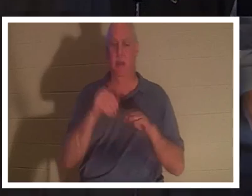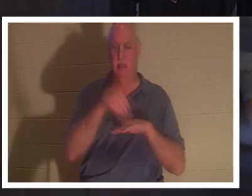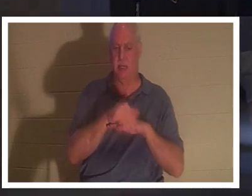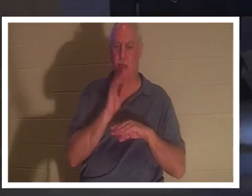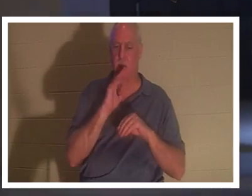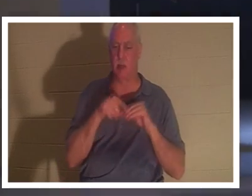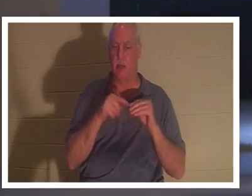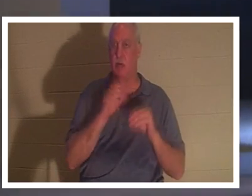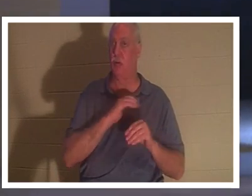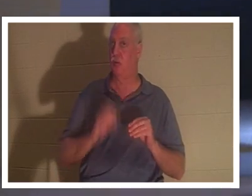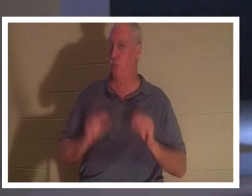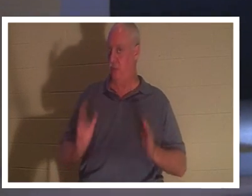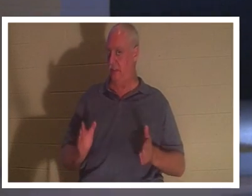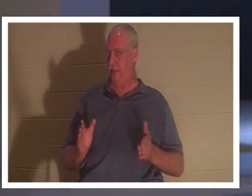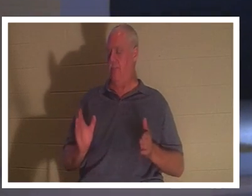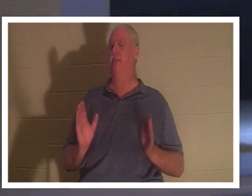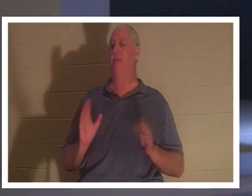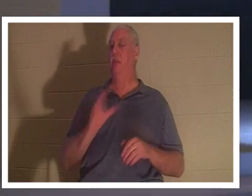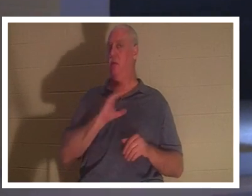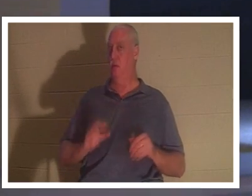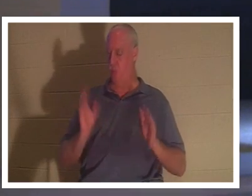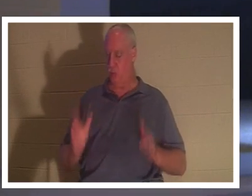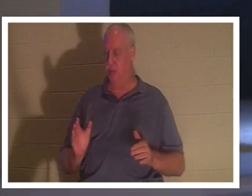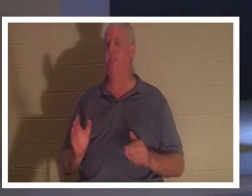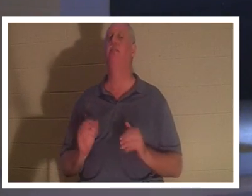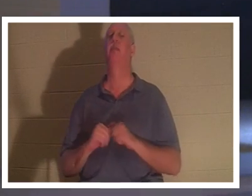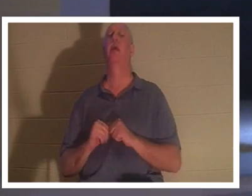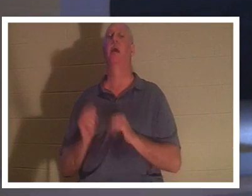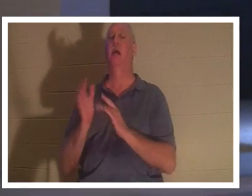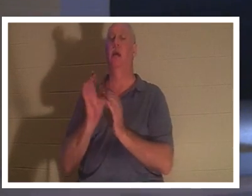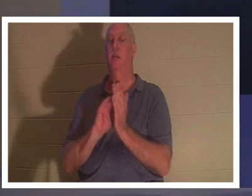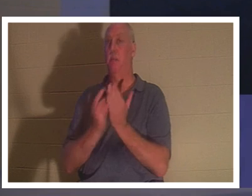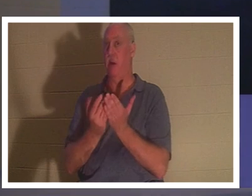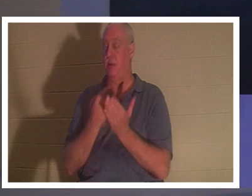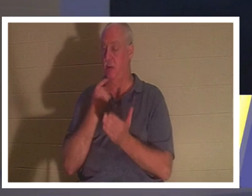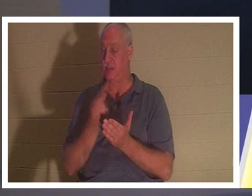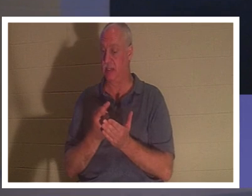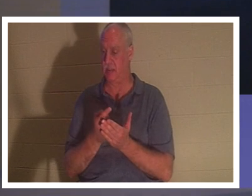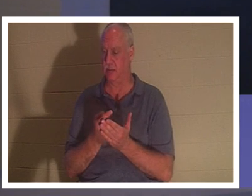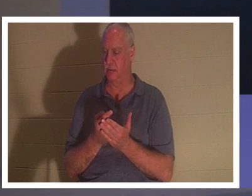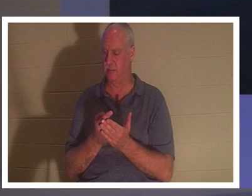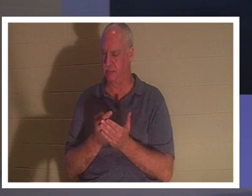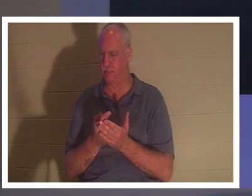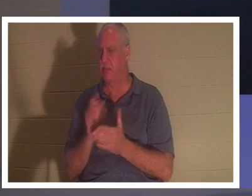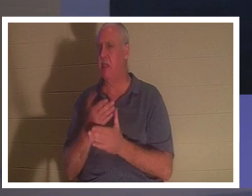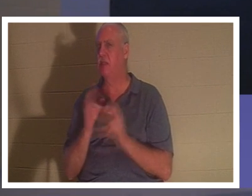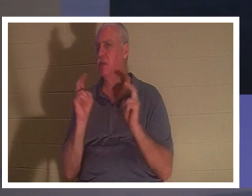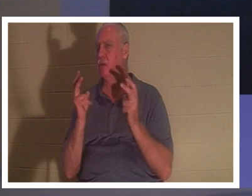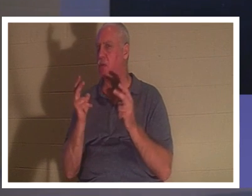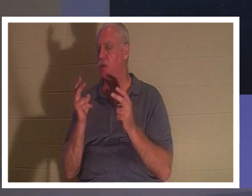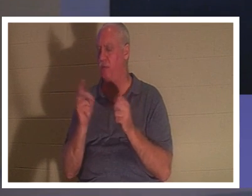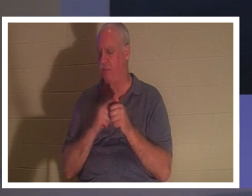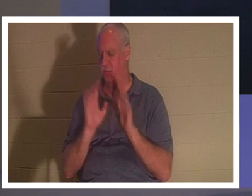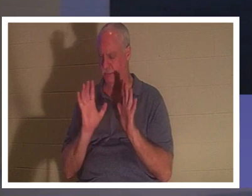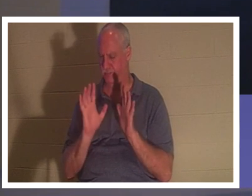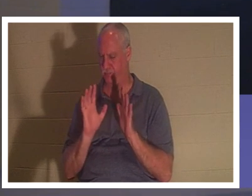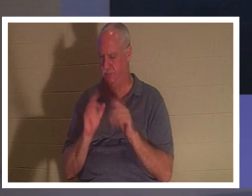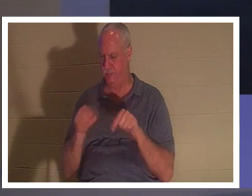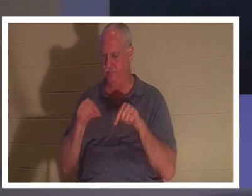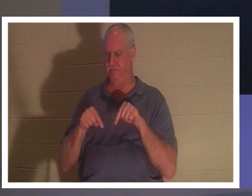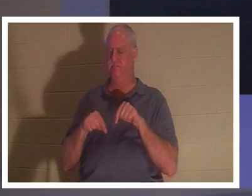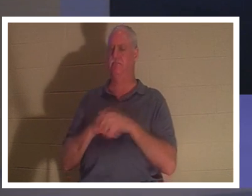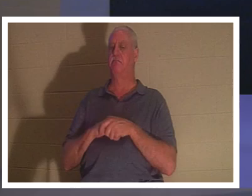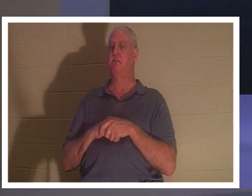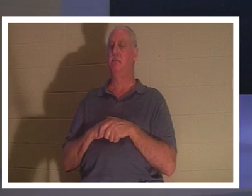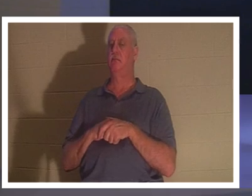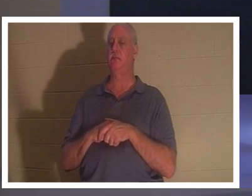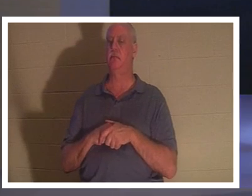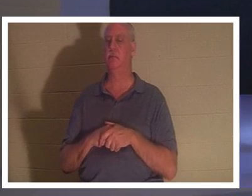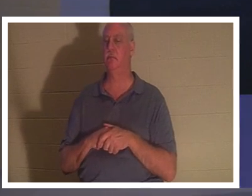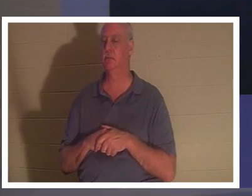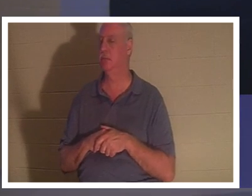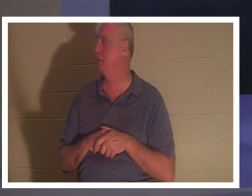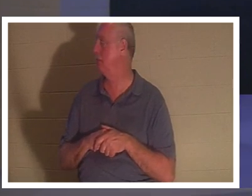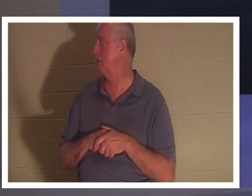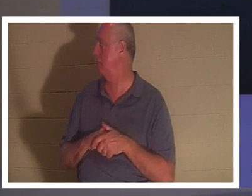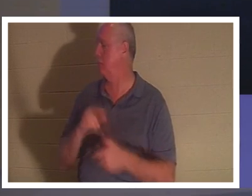chrétiens. La Bible dit, laissez-moi, laissez-moi d'abord partager une citation avec vous. Verna Wright a dit ceci : "Lors